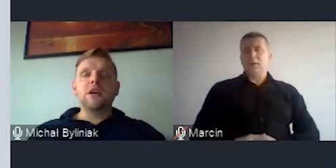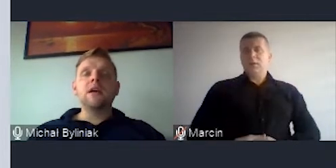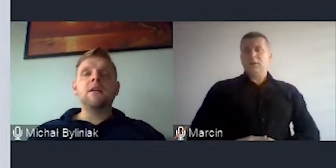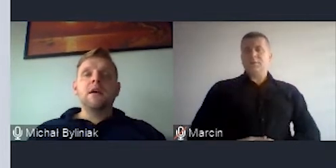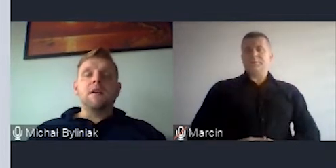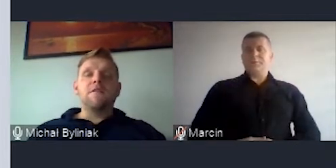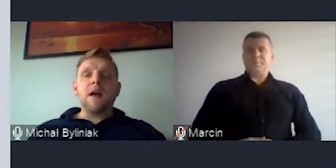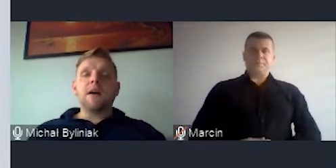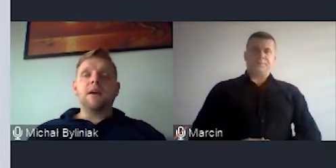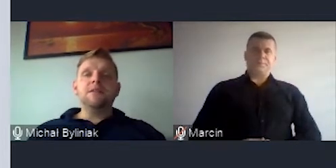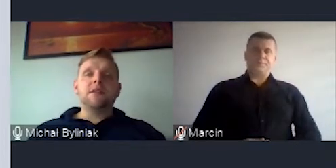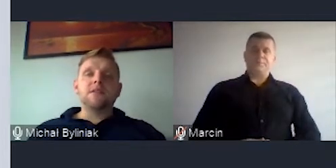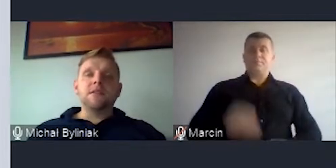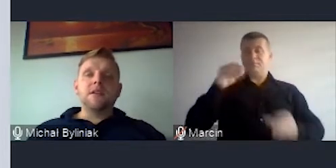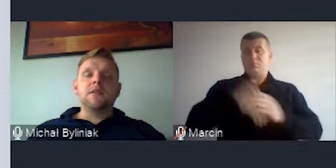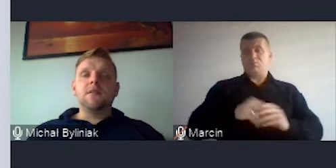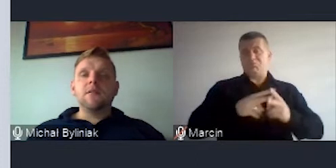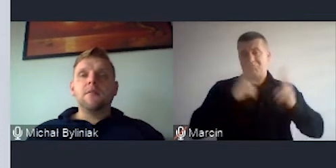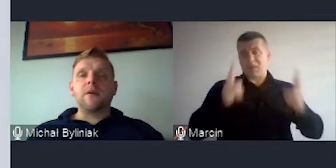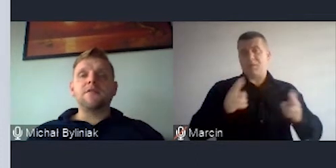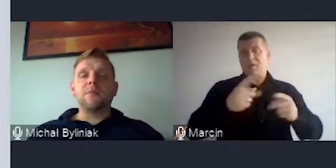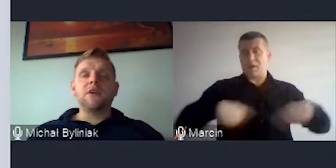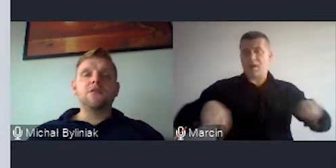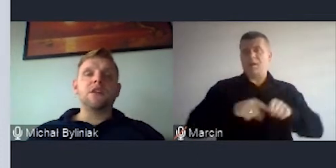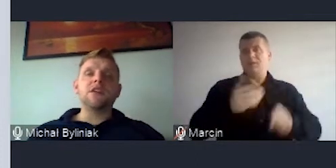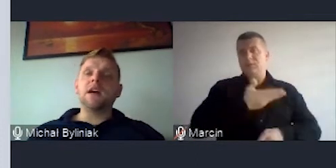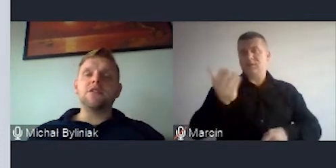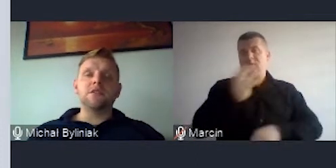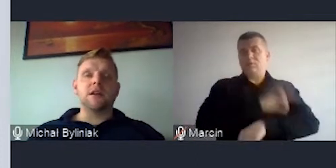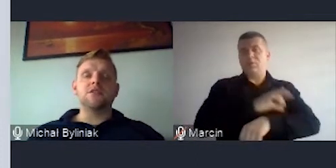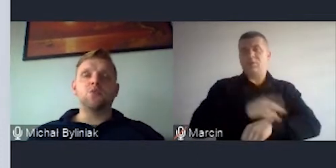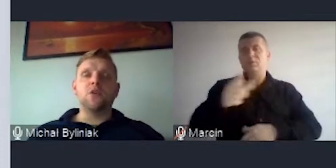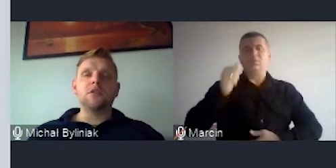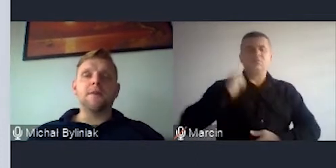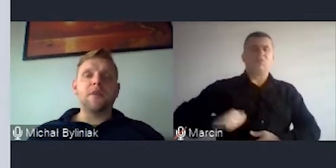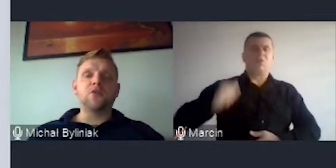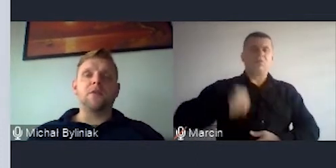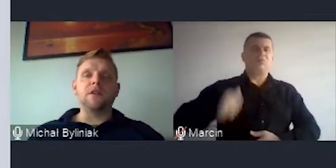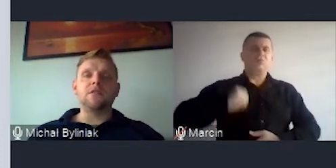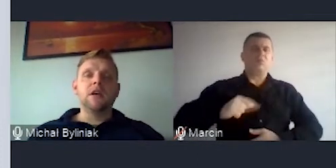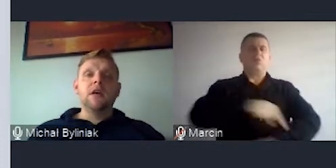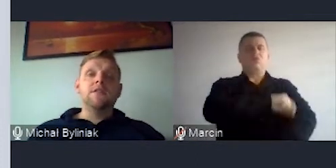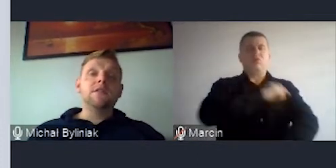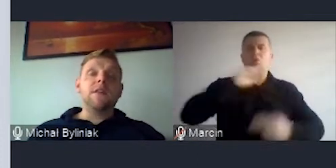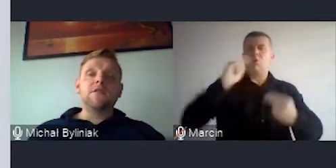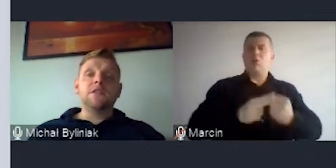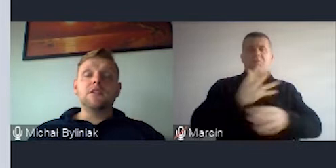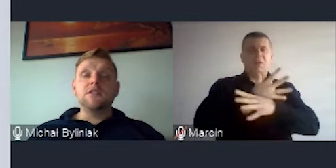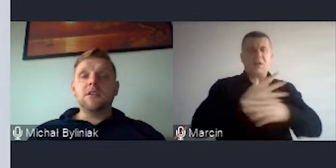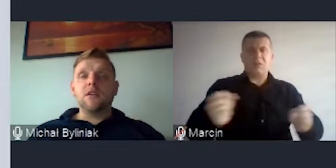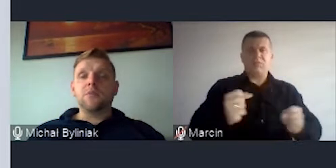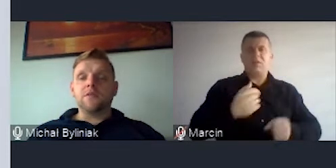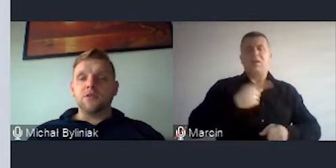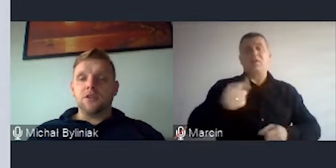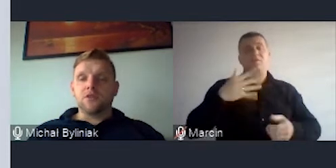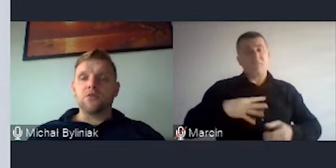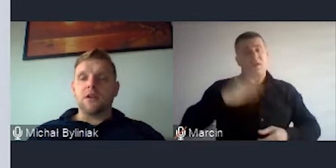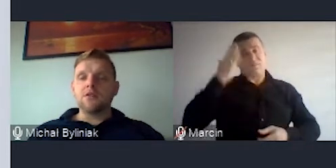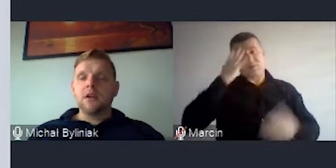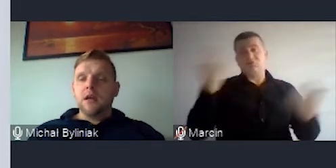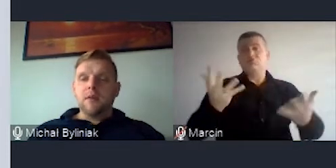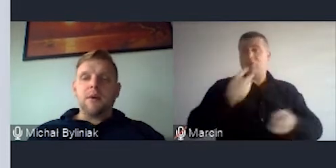że w ramach realizacji Państwa projektu naczekacie się strasznie długo na odpowiedź, więc warto wiedzieć gdzie tej odpowiedzi szukać.